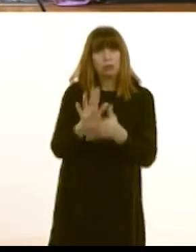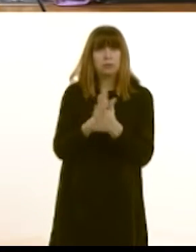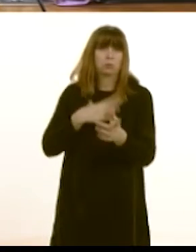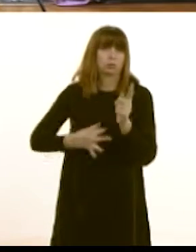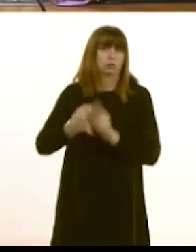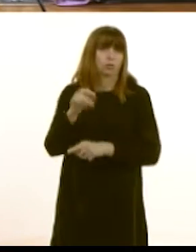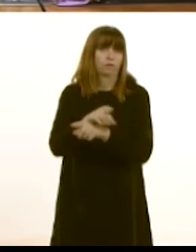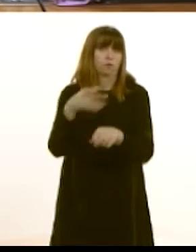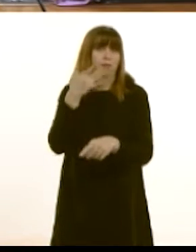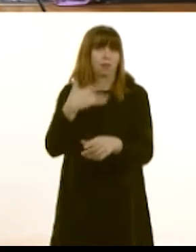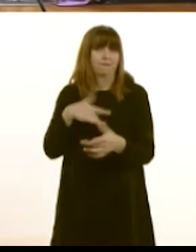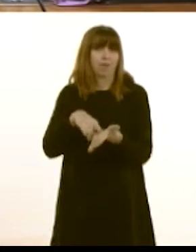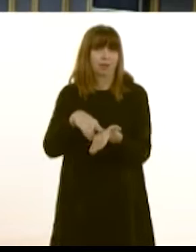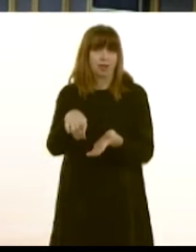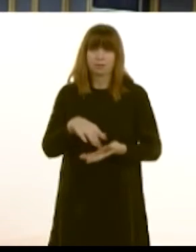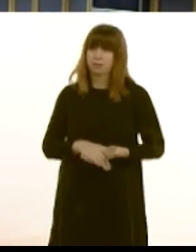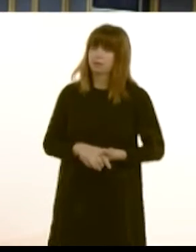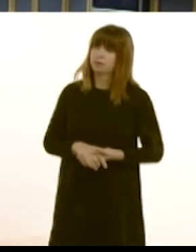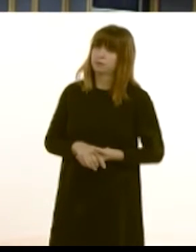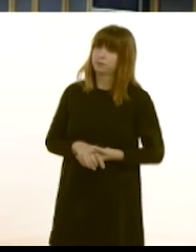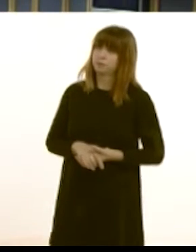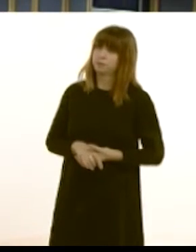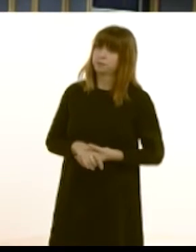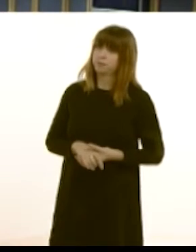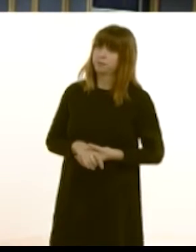Llyr Gruffydd: Mae yna gwestiwn mwy cyffredinol yn codi, wrth gwrs, ynglyn ‚ lle mae yna